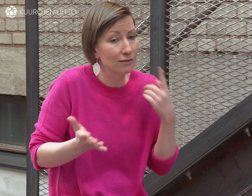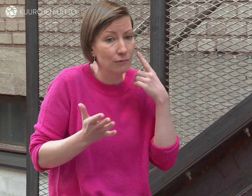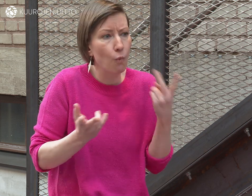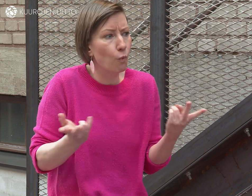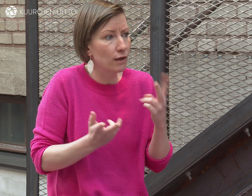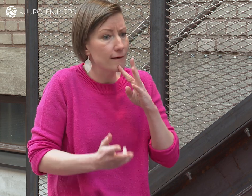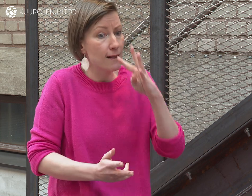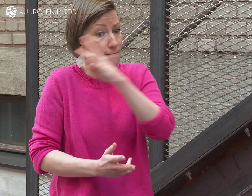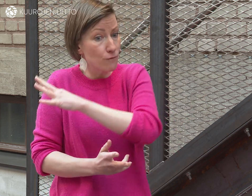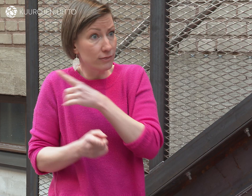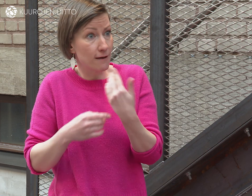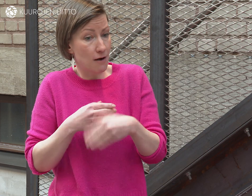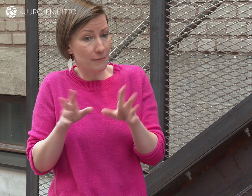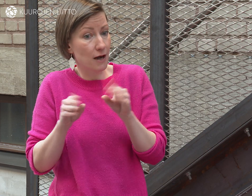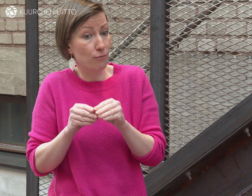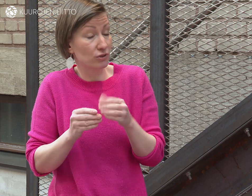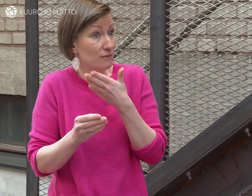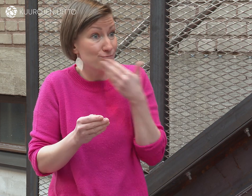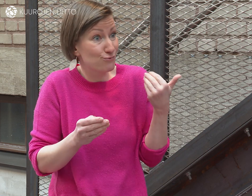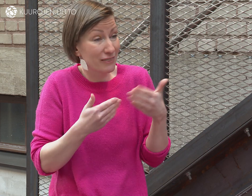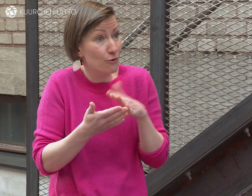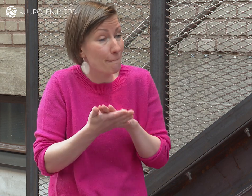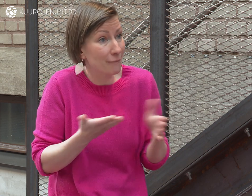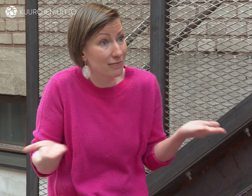Selvitys valmistui jo neljä vuotta sitten, mutta asialle ei ole tehty mitään.